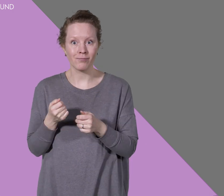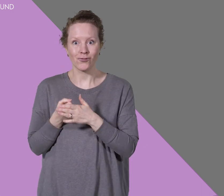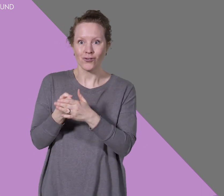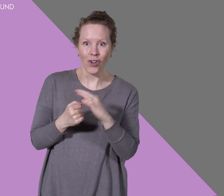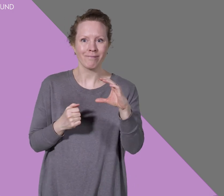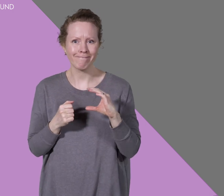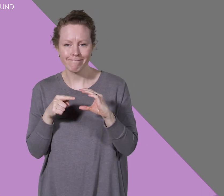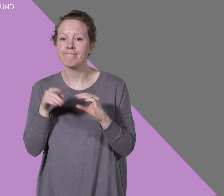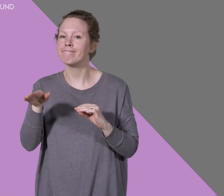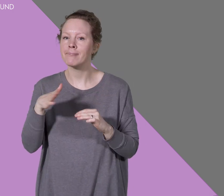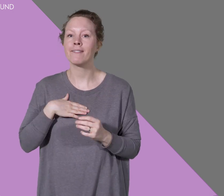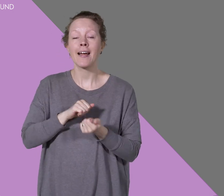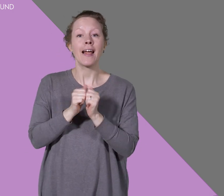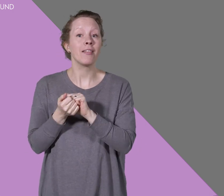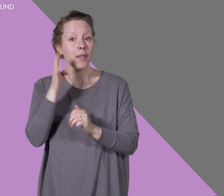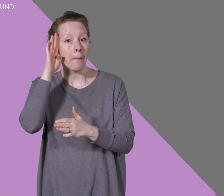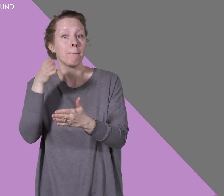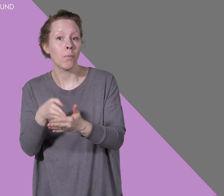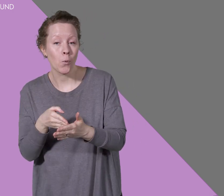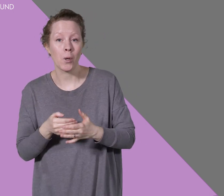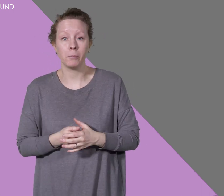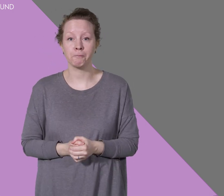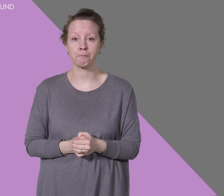för understöd som beviljats för i år.